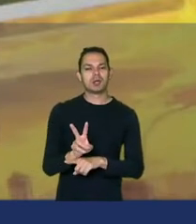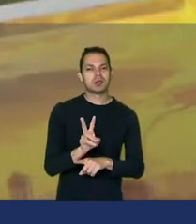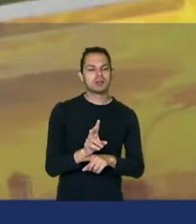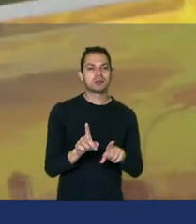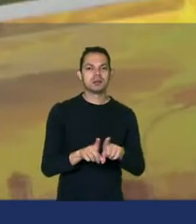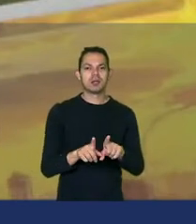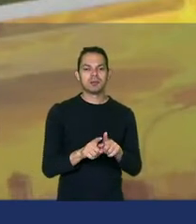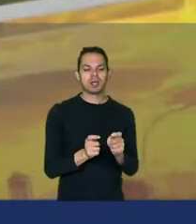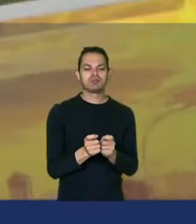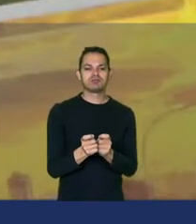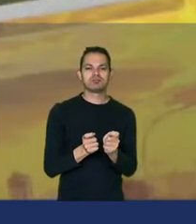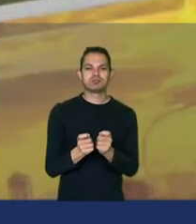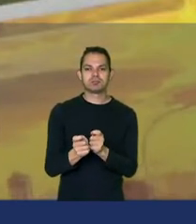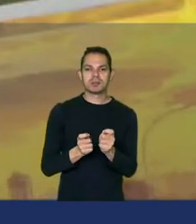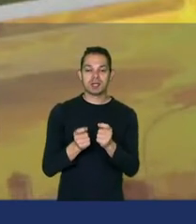CANAL DE PROTEÇÃO E MONITORAMENTO DA VIOLÊNCIA